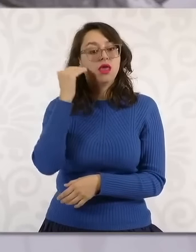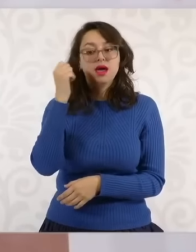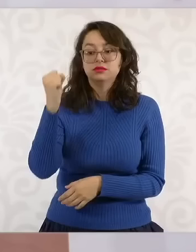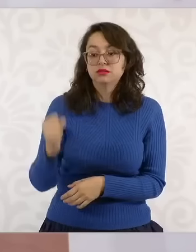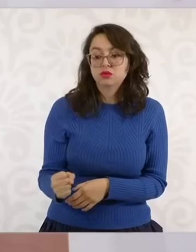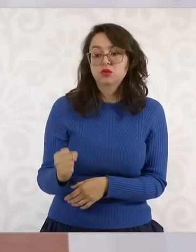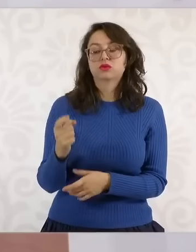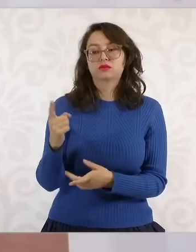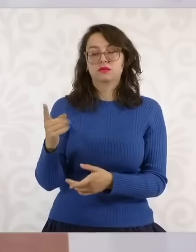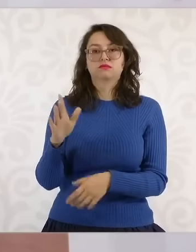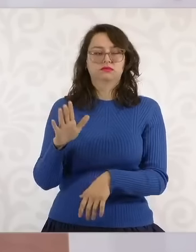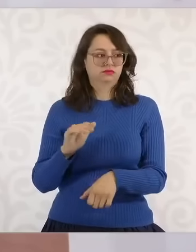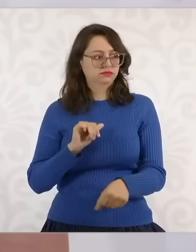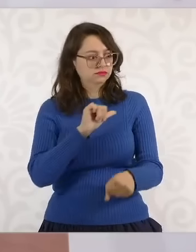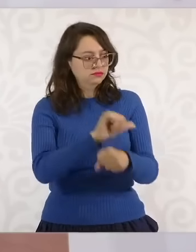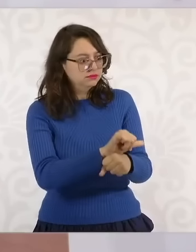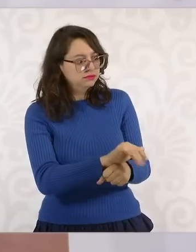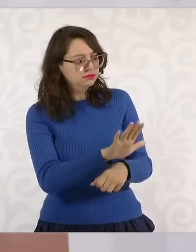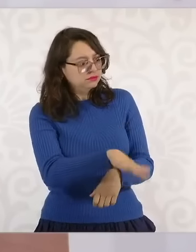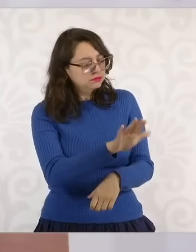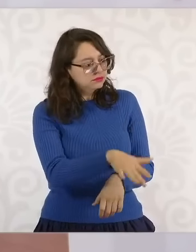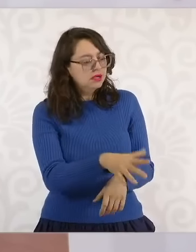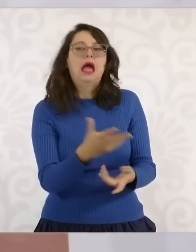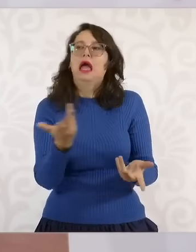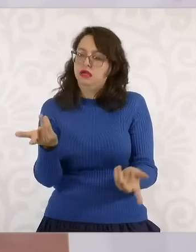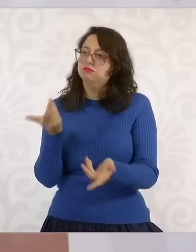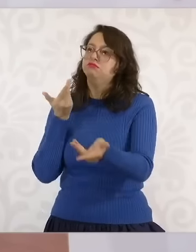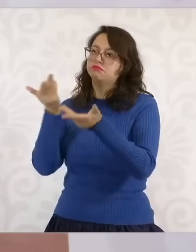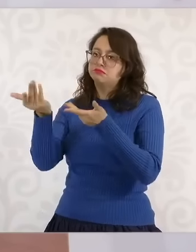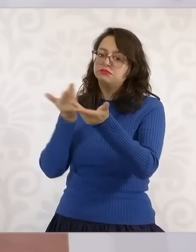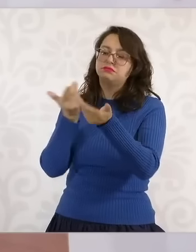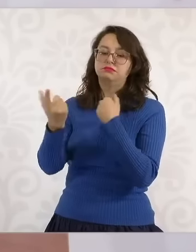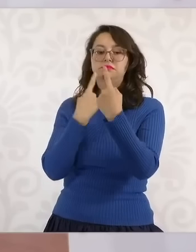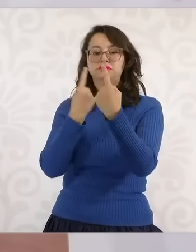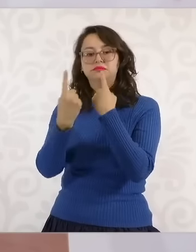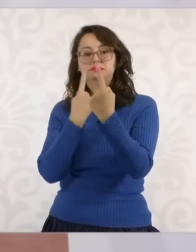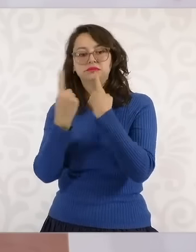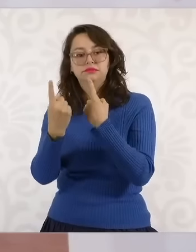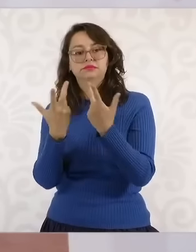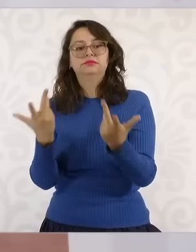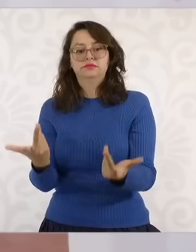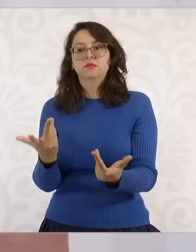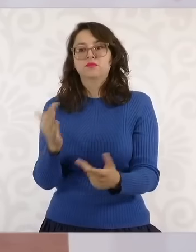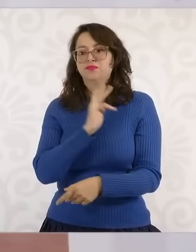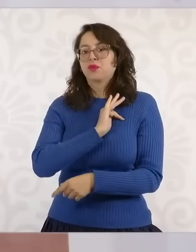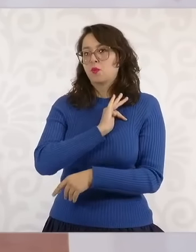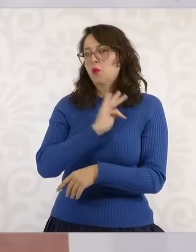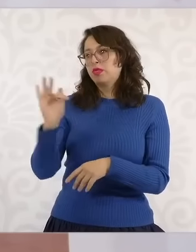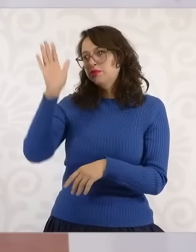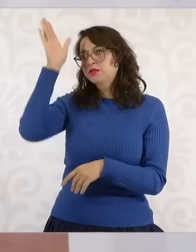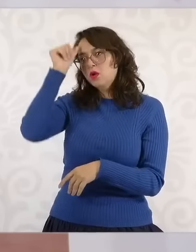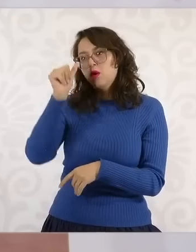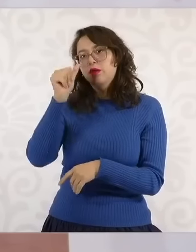más se han acercado, hay mesas de trabajo para pues ver bajo qué condiciones. En el caso de los